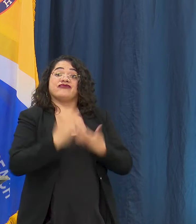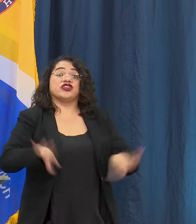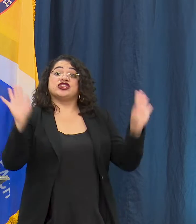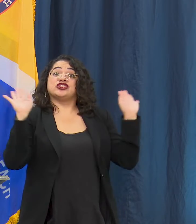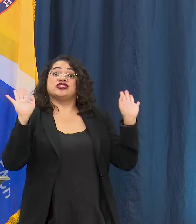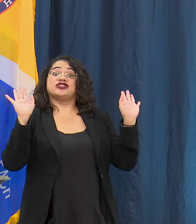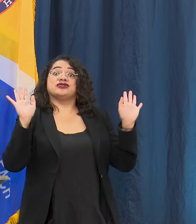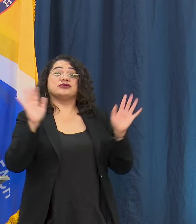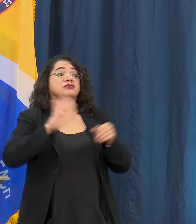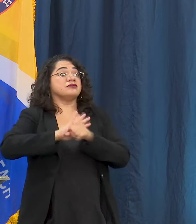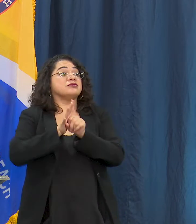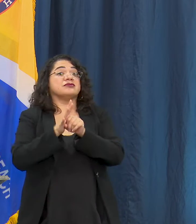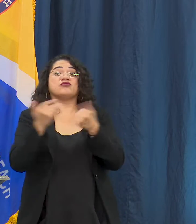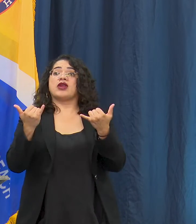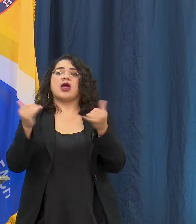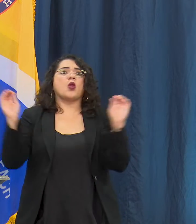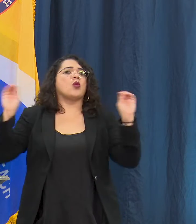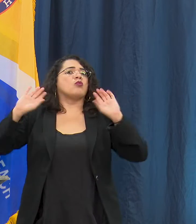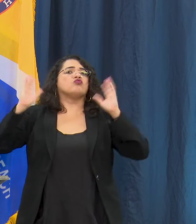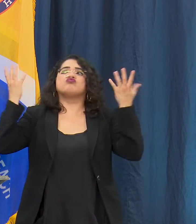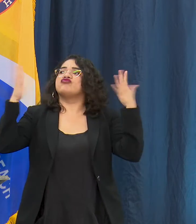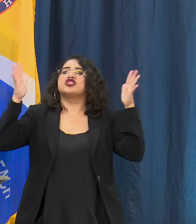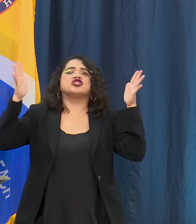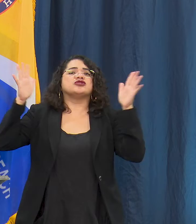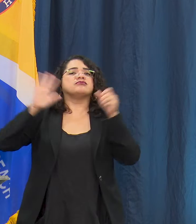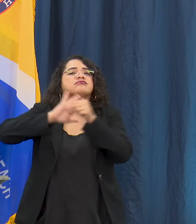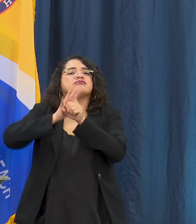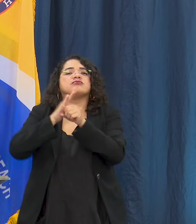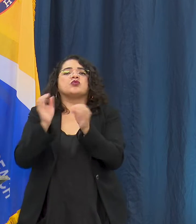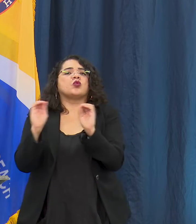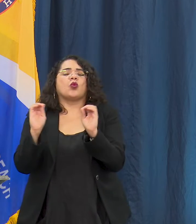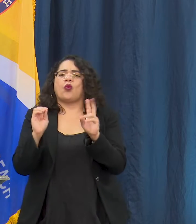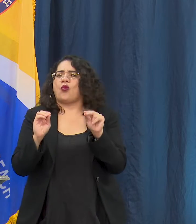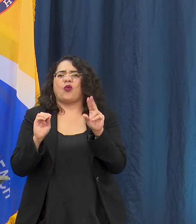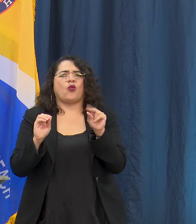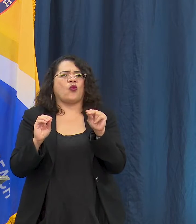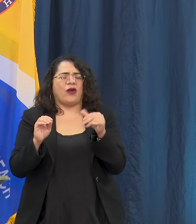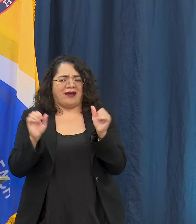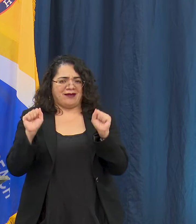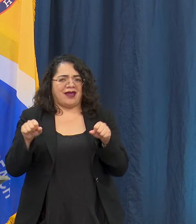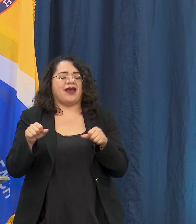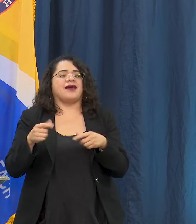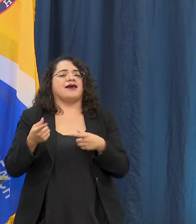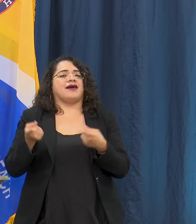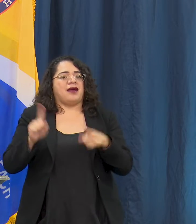riesgo de otra propagation otra zola's del Corona Vera's an sabemos que a veces